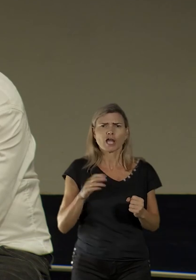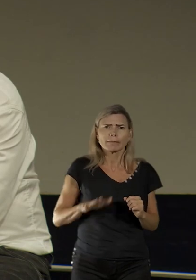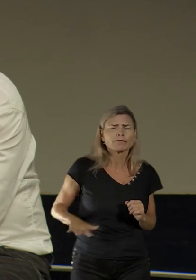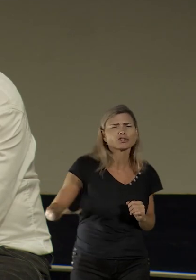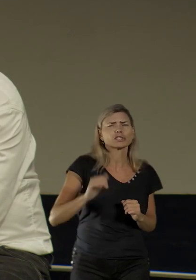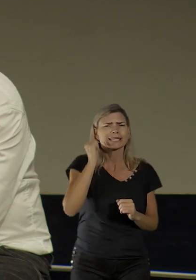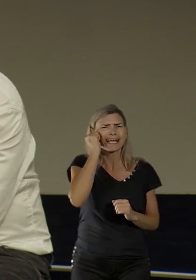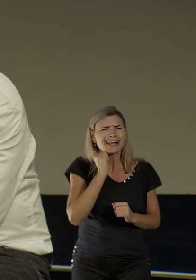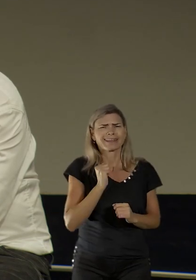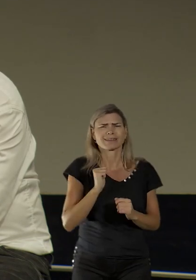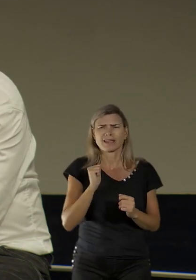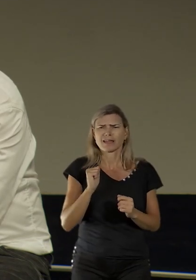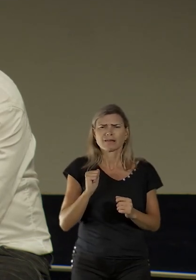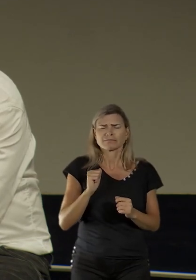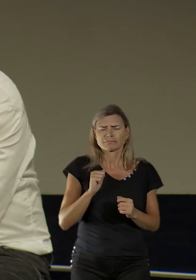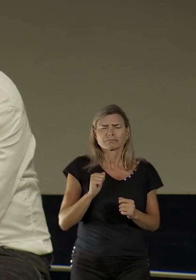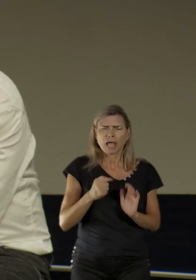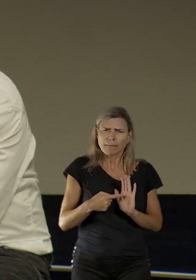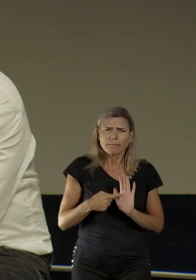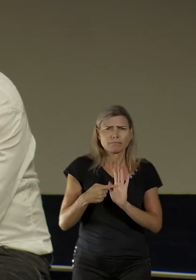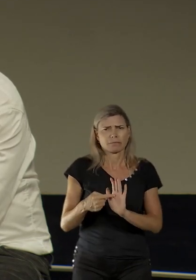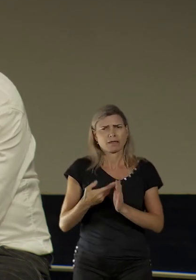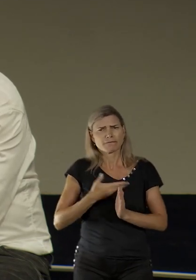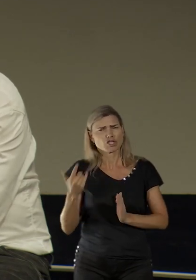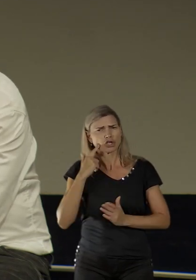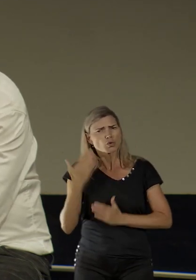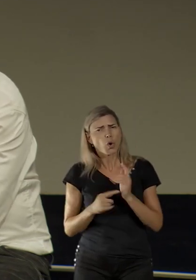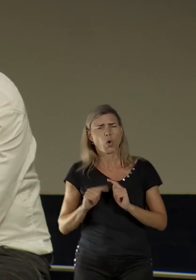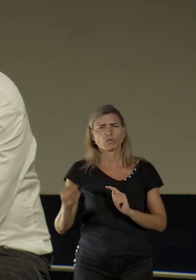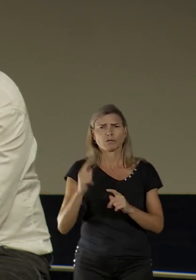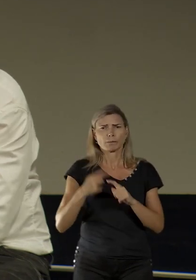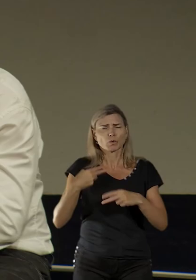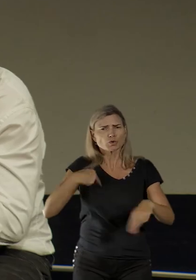obrovským nasazením. A chtěl jsem za to všem moc poděkovat.